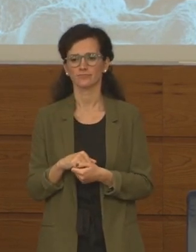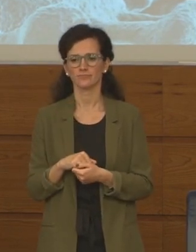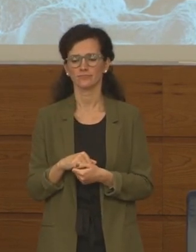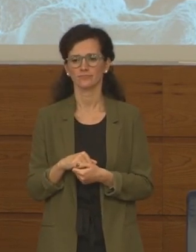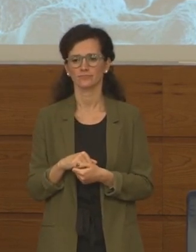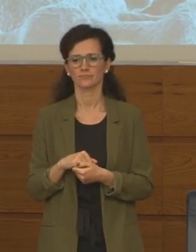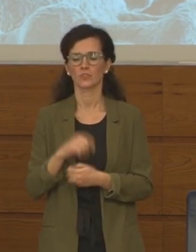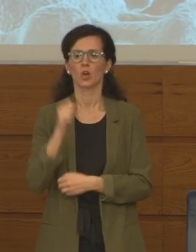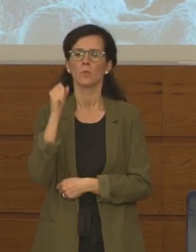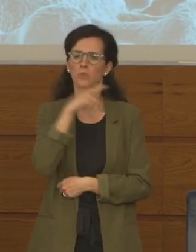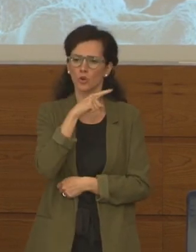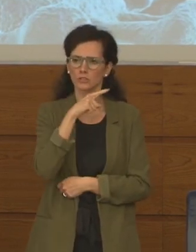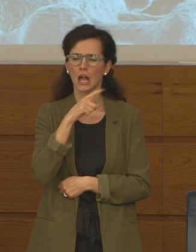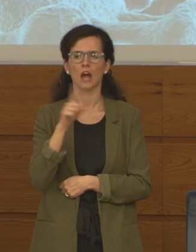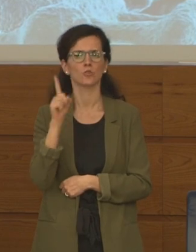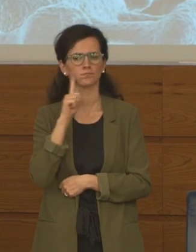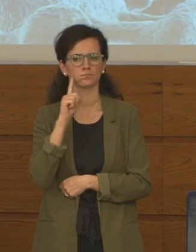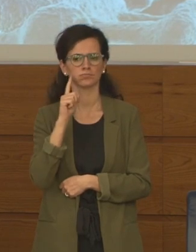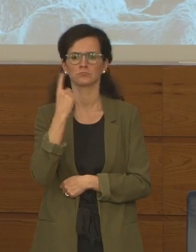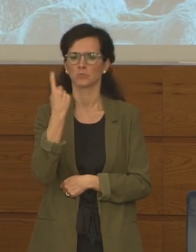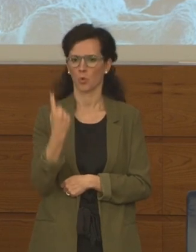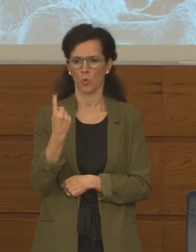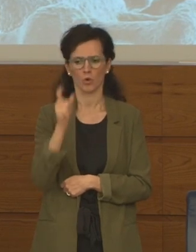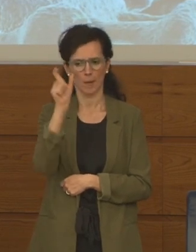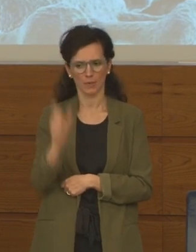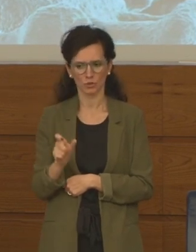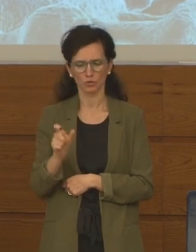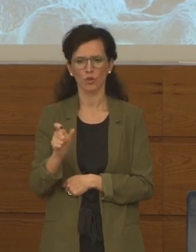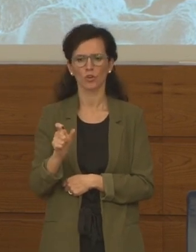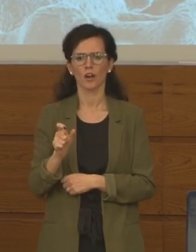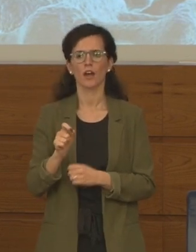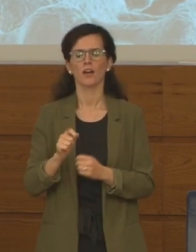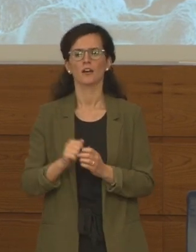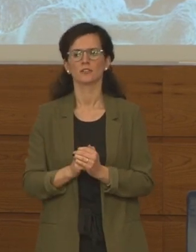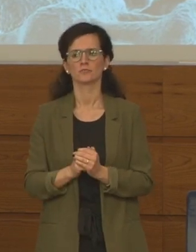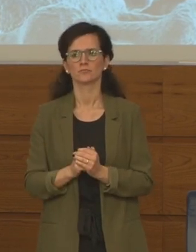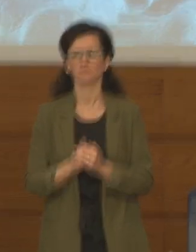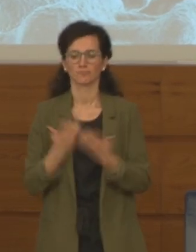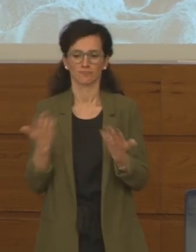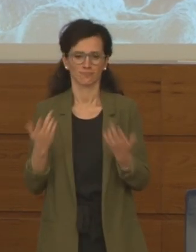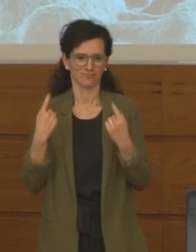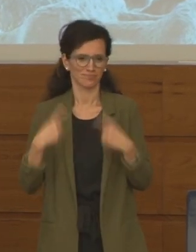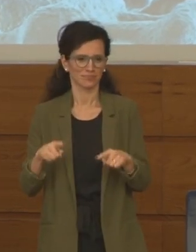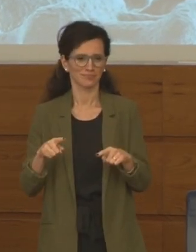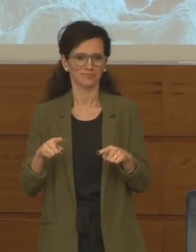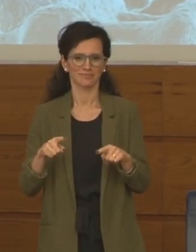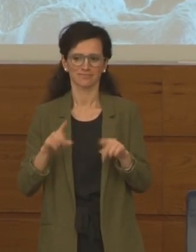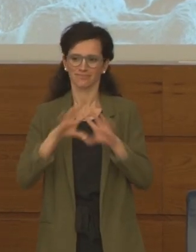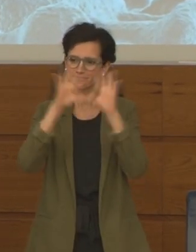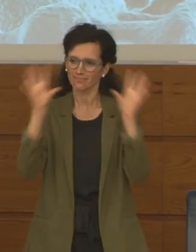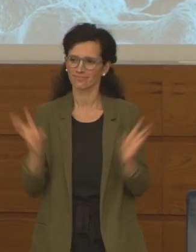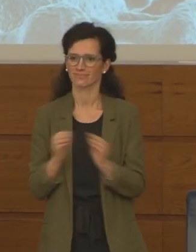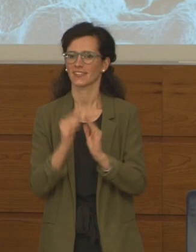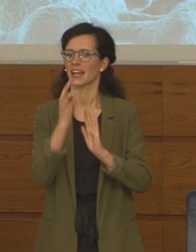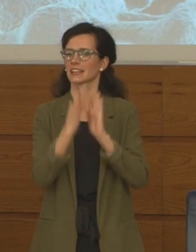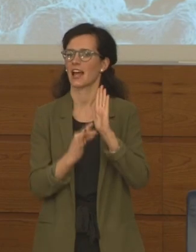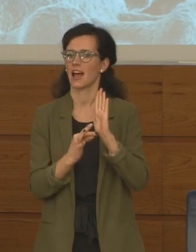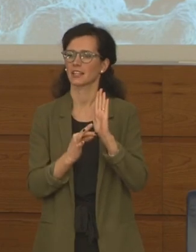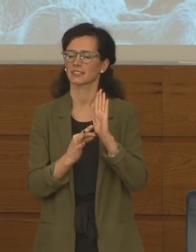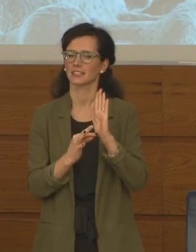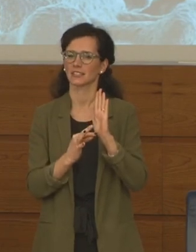Bolzano sempre una persona e quindi questi sono i dati.